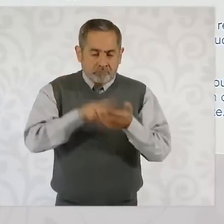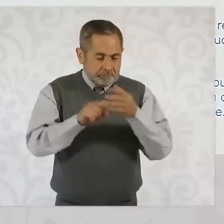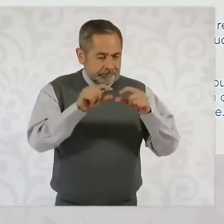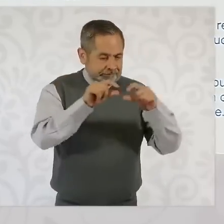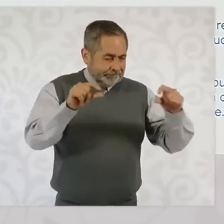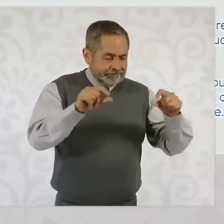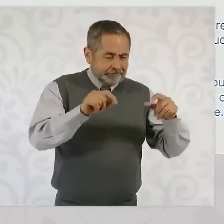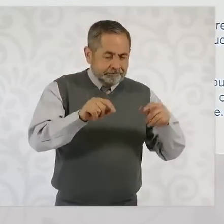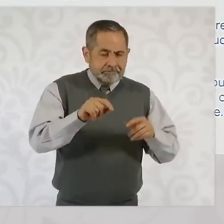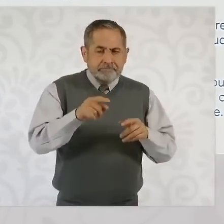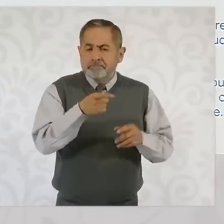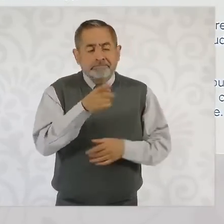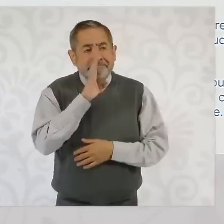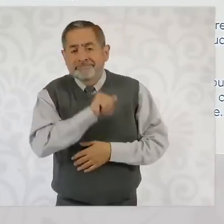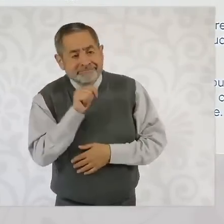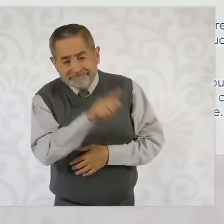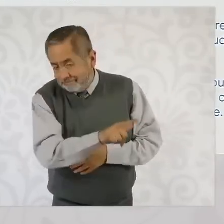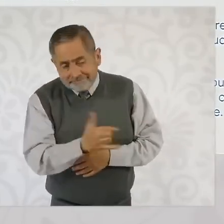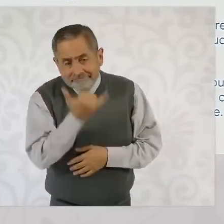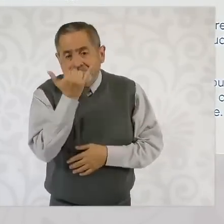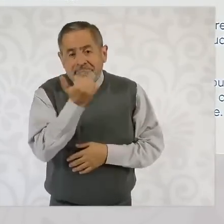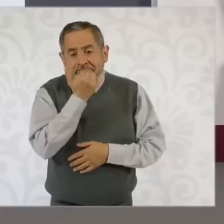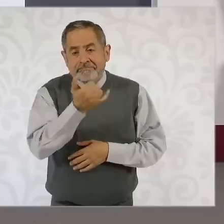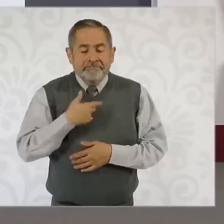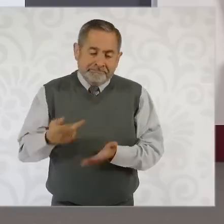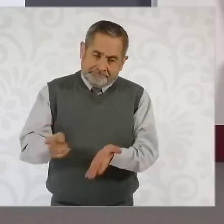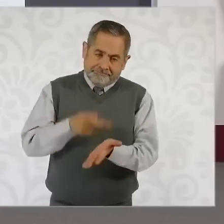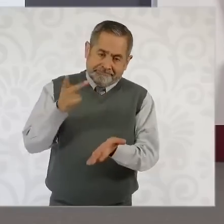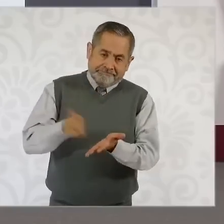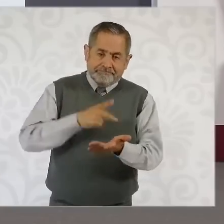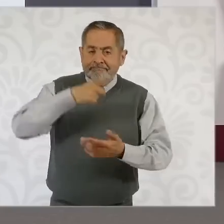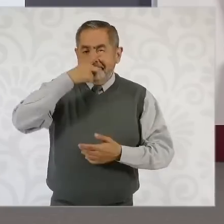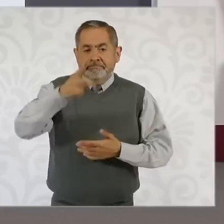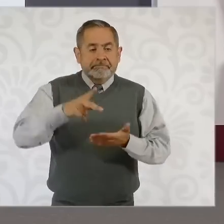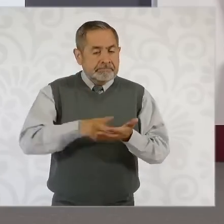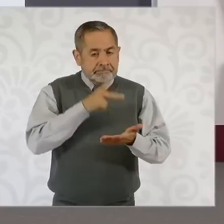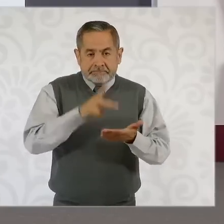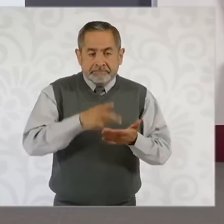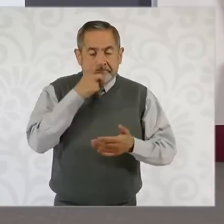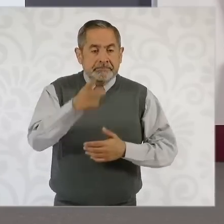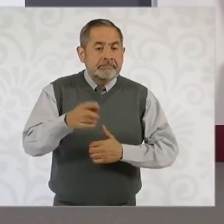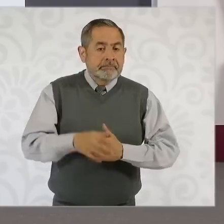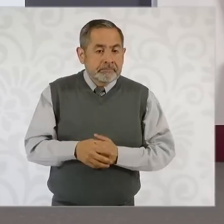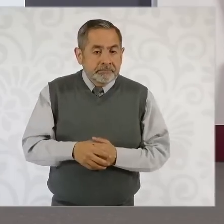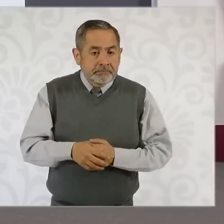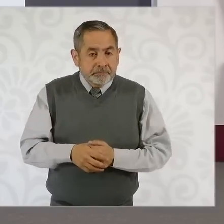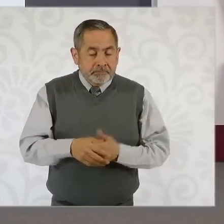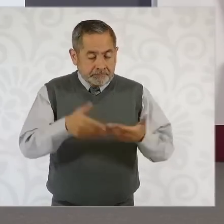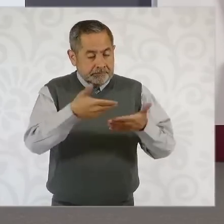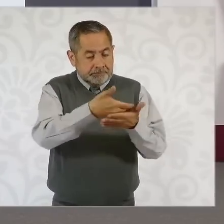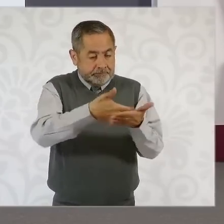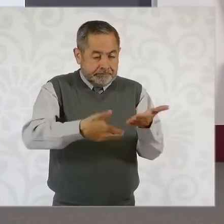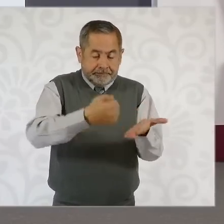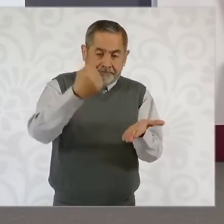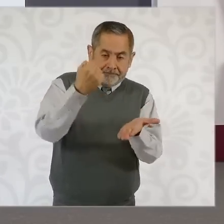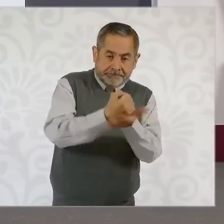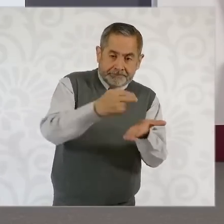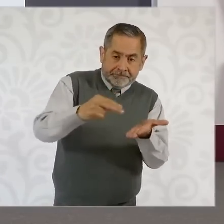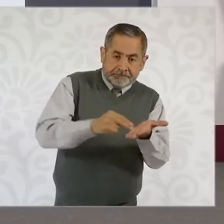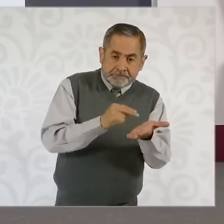esto está mal Como lo he dicho muchísimas veces el decreto del presidente Trump Le cambia el nombre